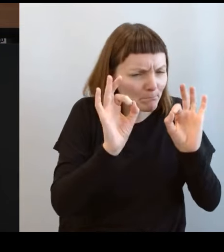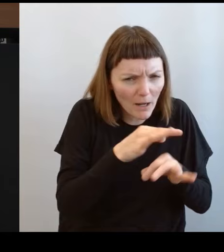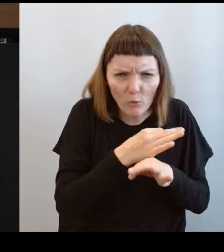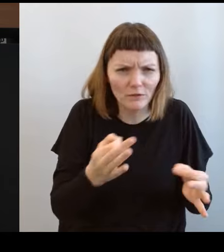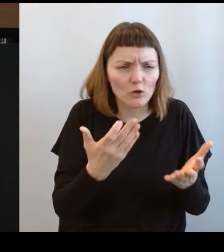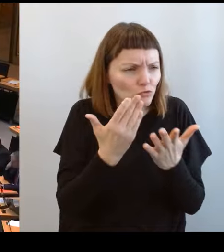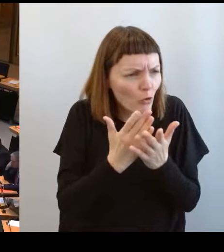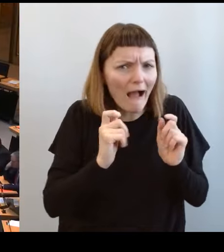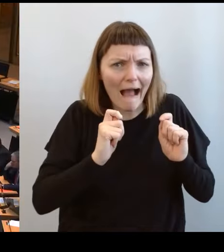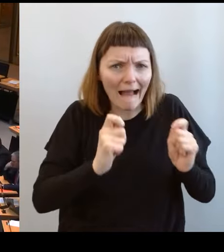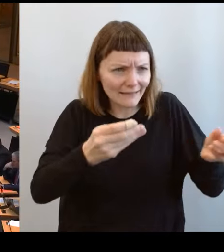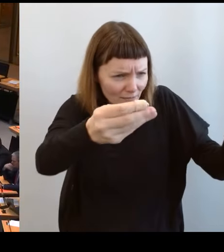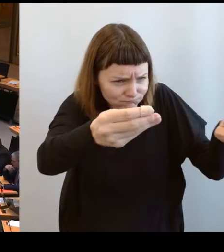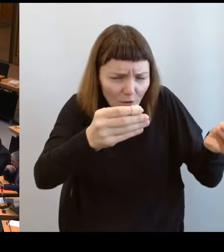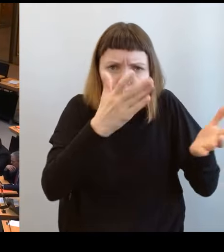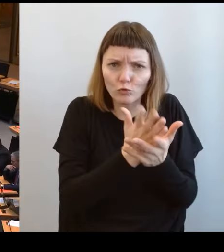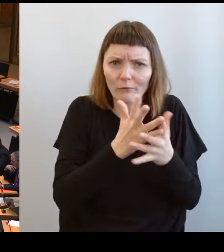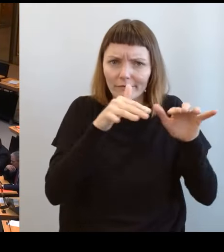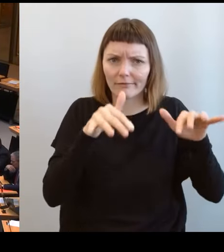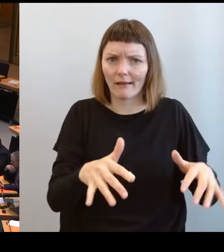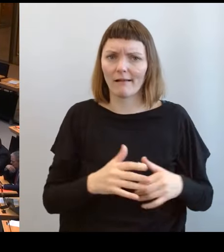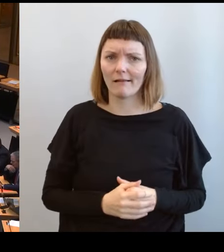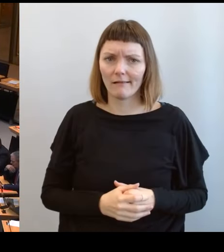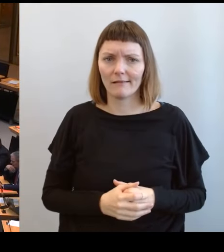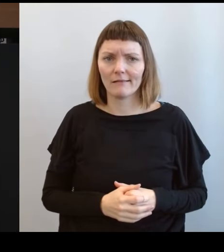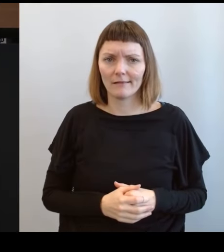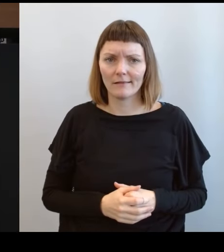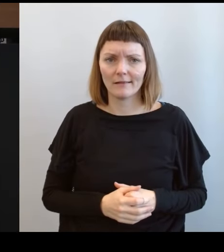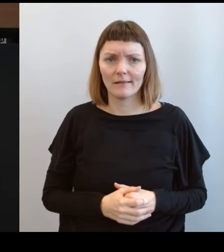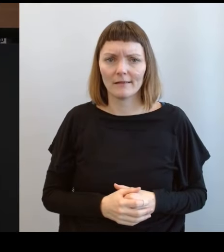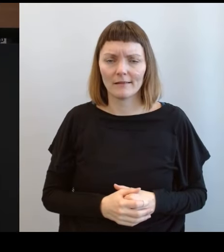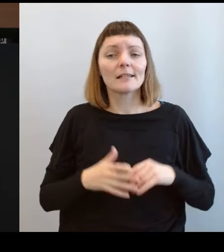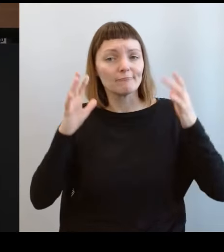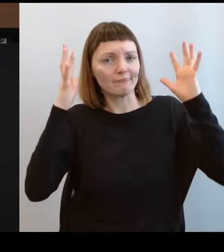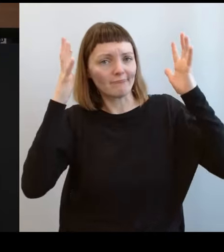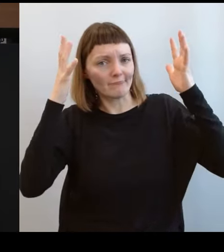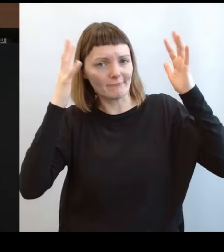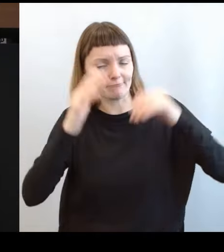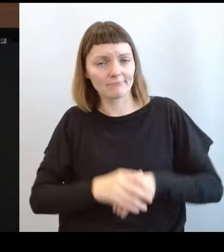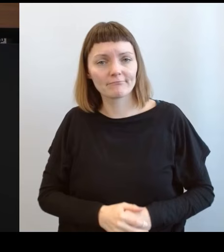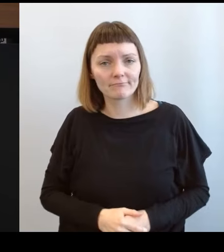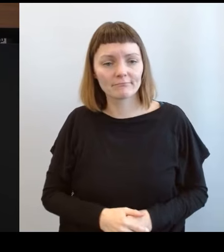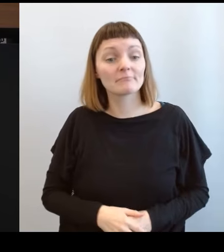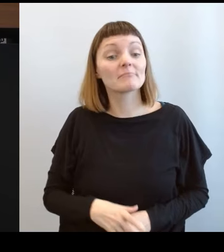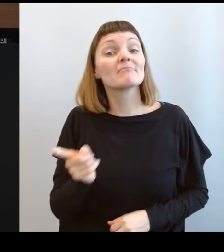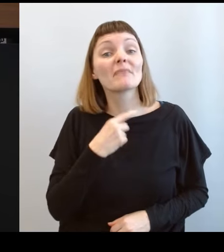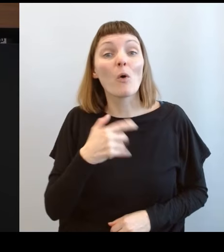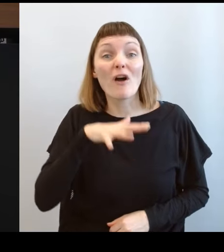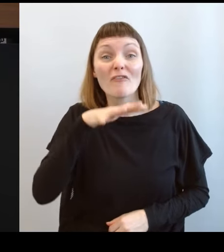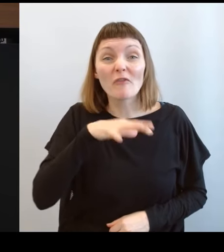Und mit uns wird es auch keine 15 % Kappungsgrenze geben. Das möchte ich auch noch mal eindeutig sagen.